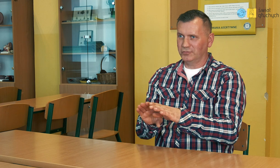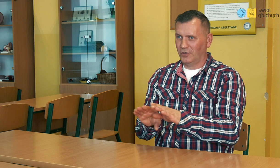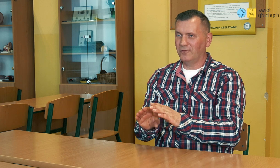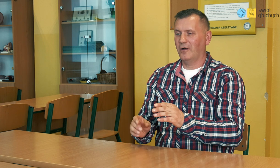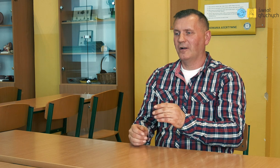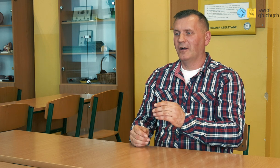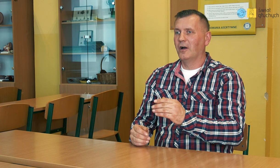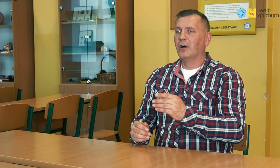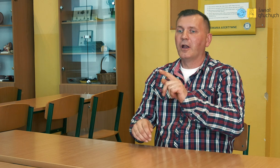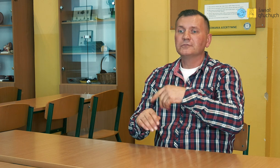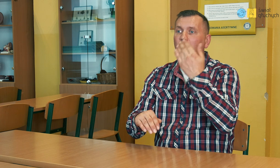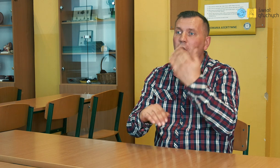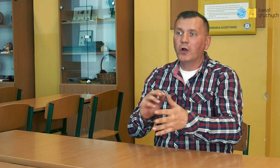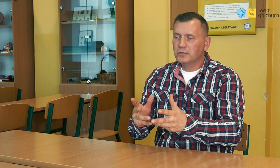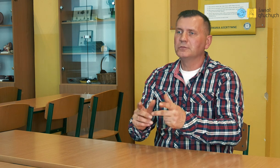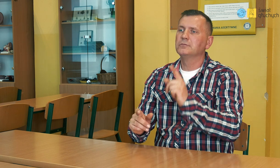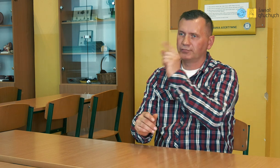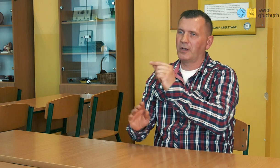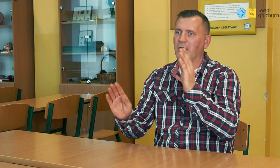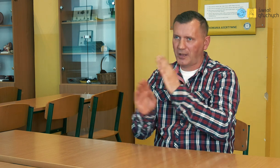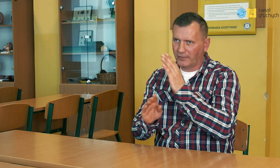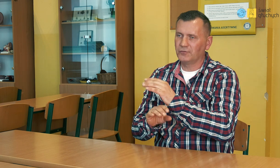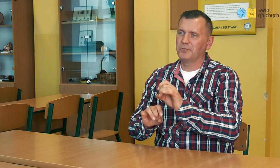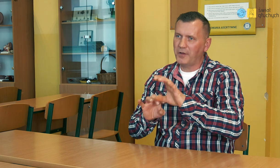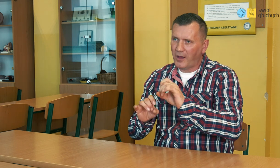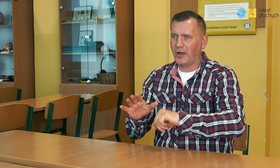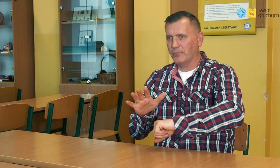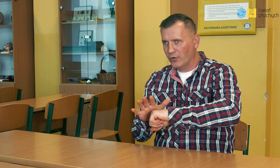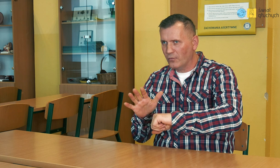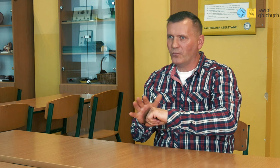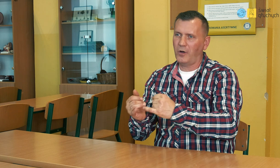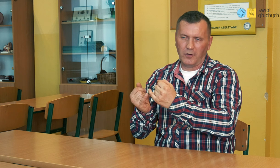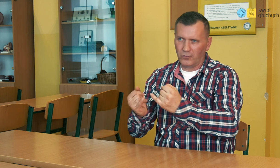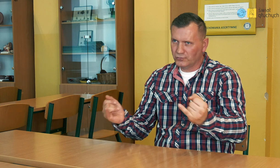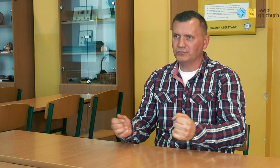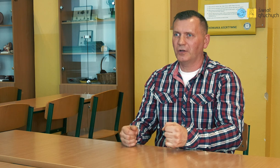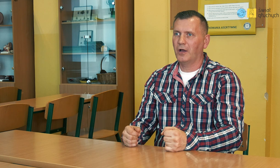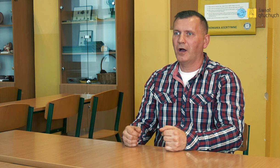W podstawówce po zajęciach chodziliśmy na dwór biegać, grać w piłkę, itp.